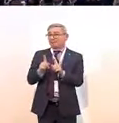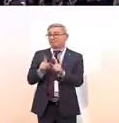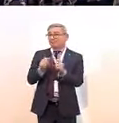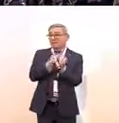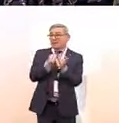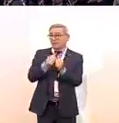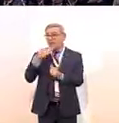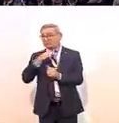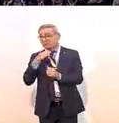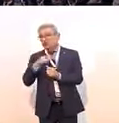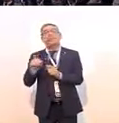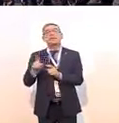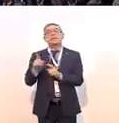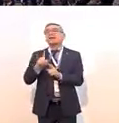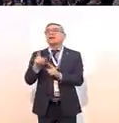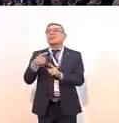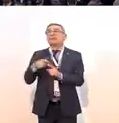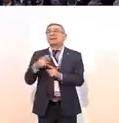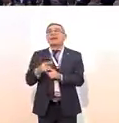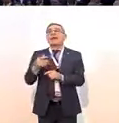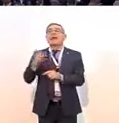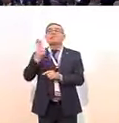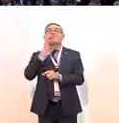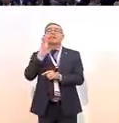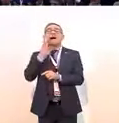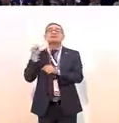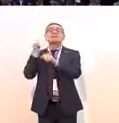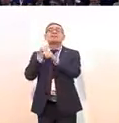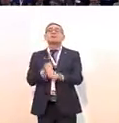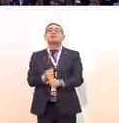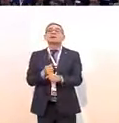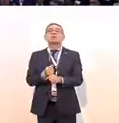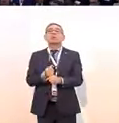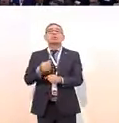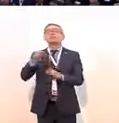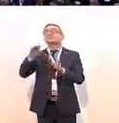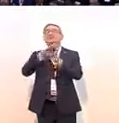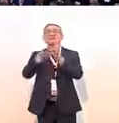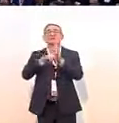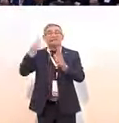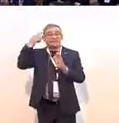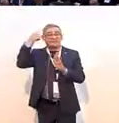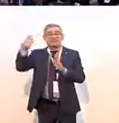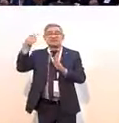perché i padri fondatori – geni, visionari, statisti, uomini capaci di pensare alle generazioni